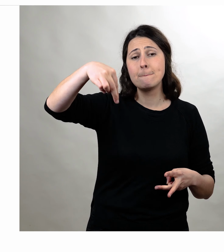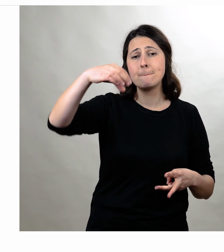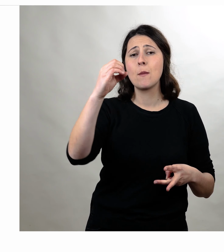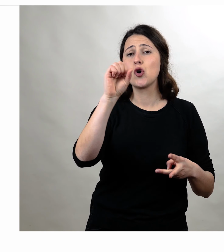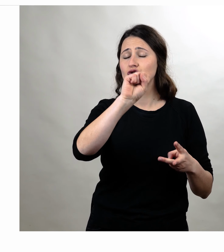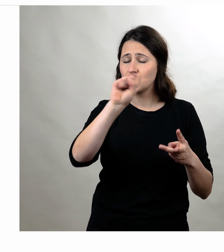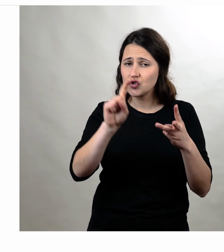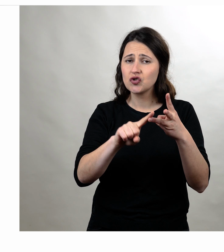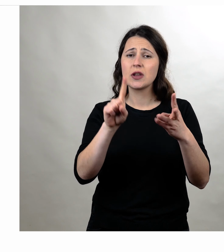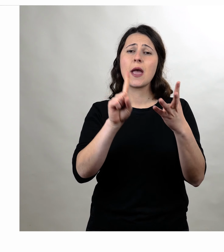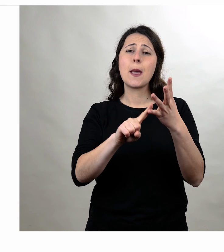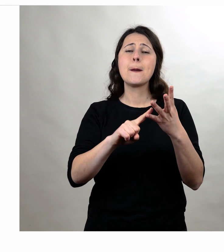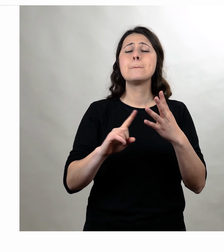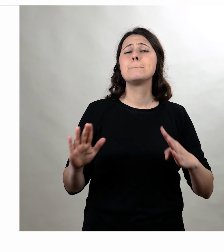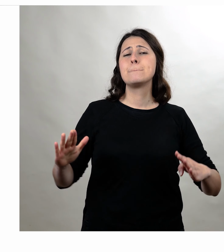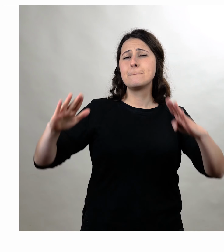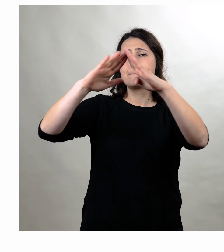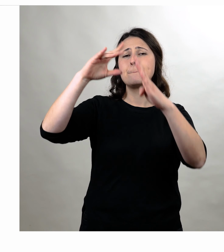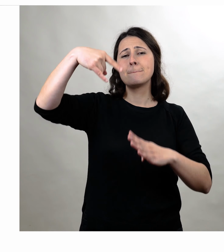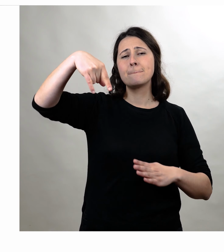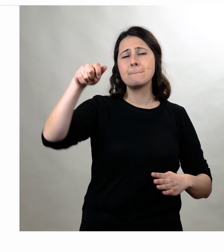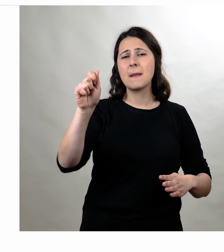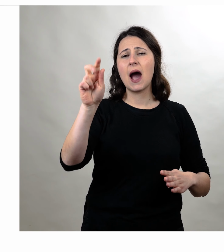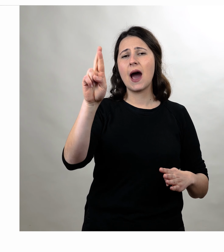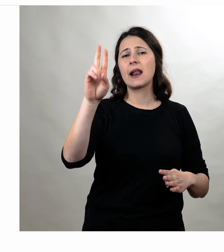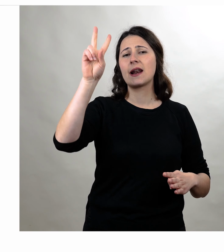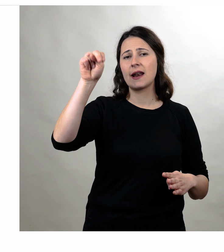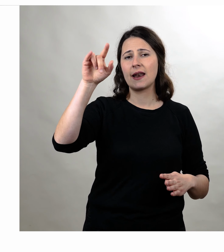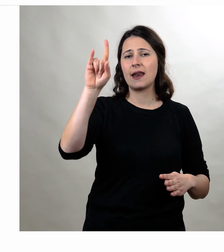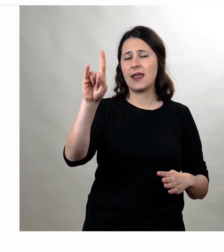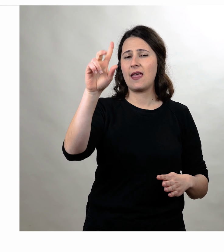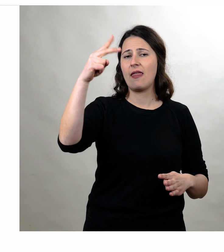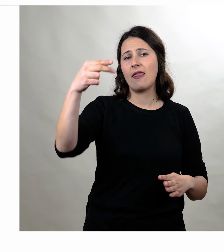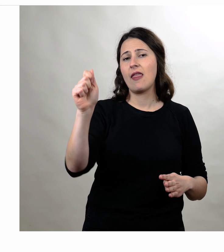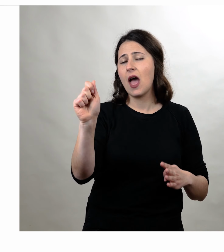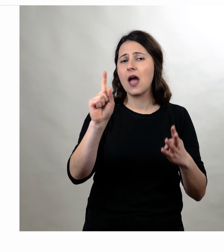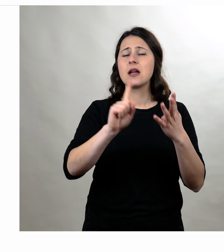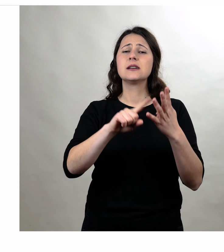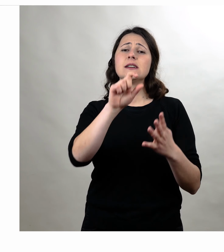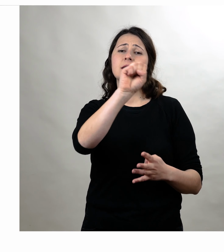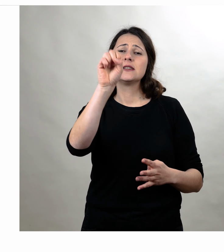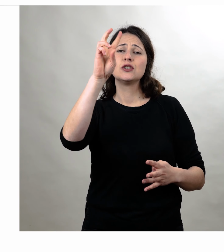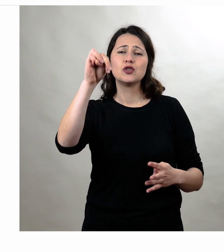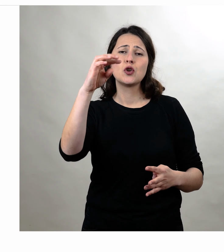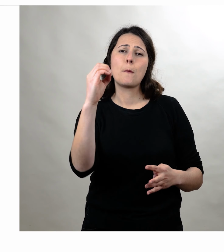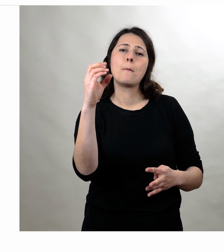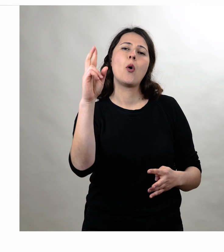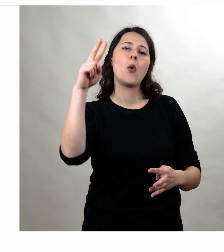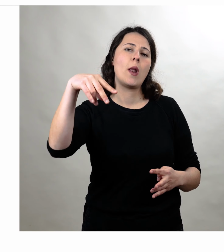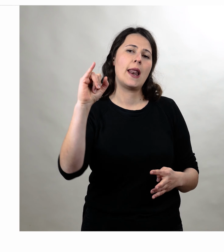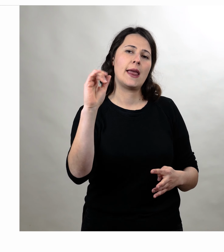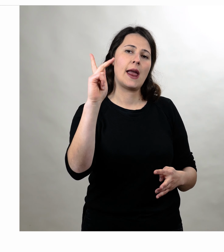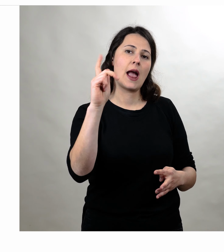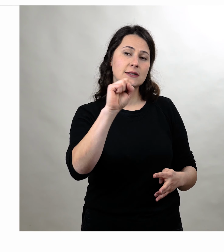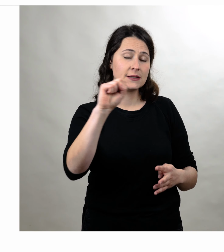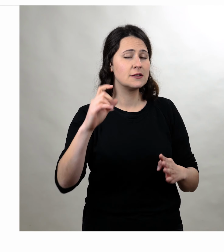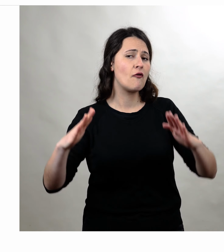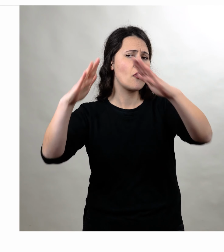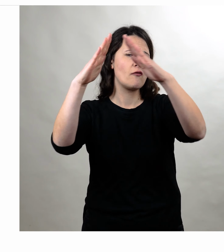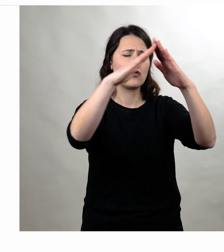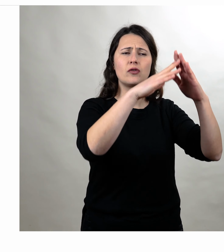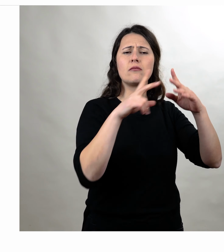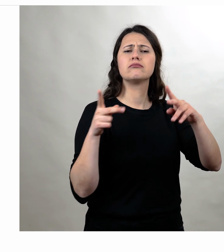Επίσης οργανώνονται μικρότερες εκδρομές και πάρτι για σχολεία και οικογένειες.